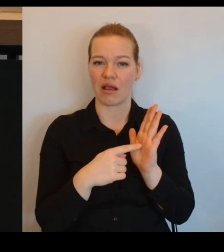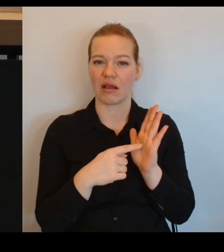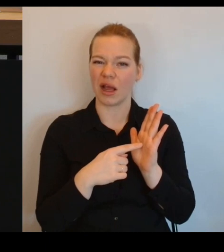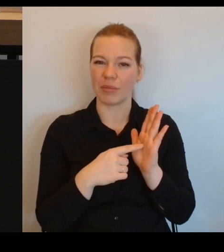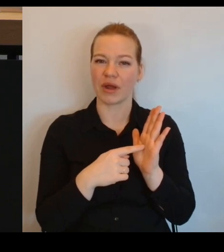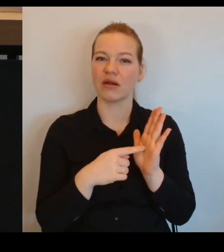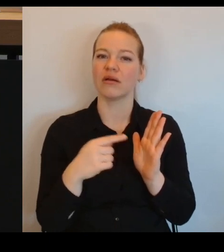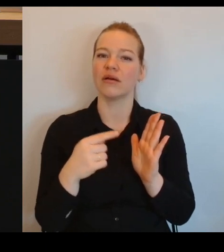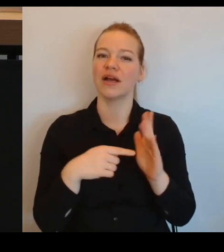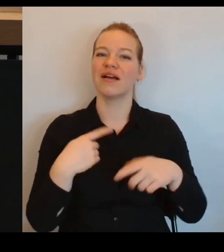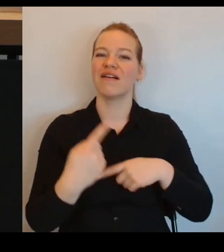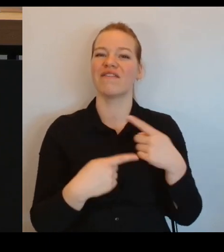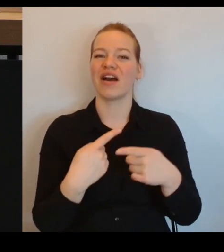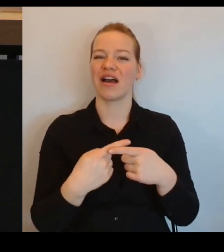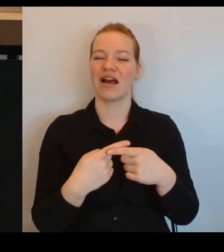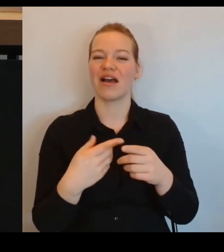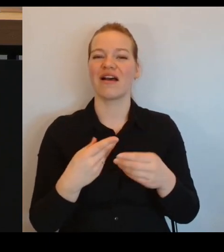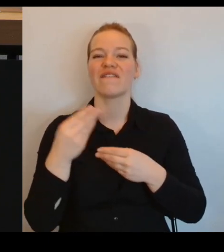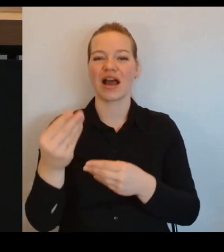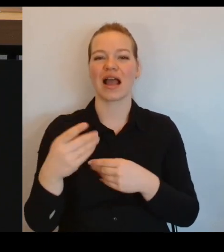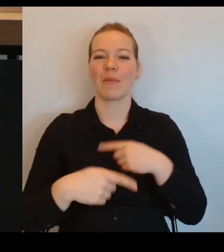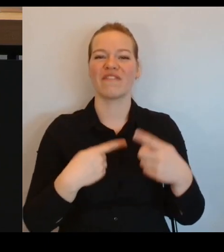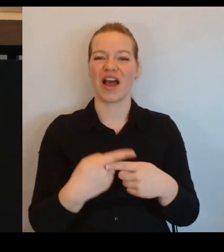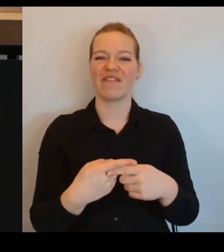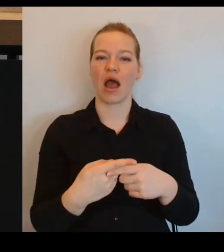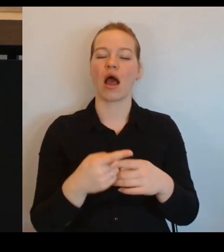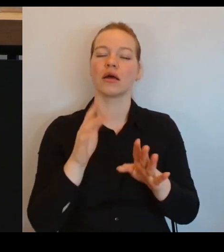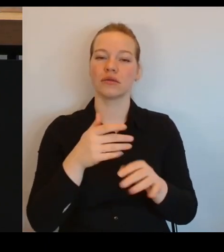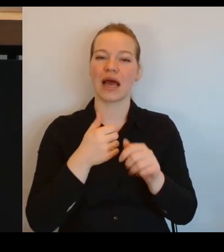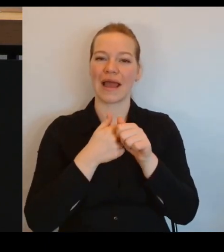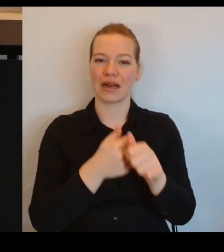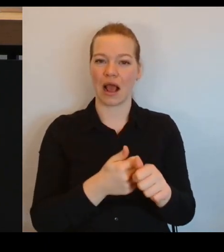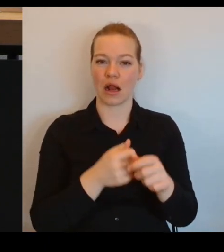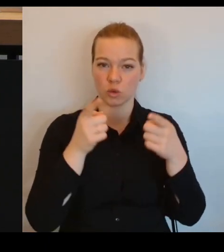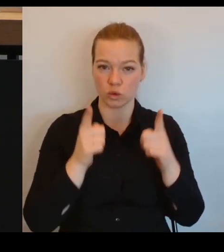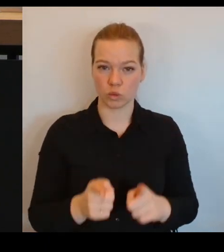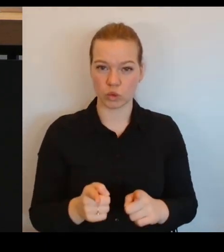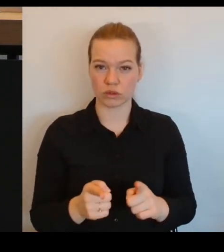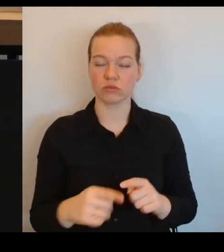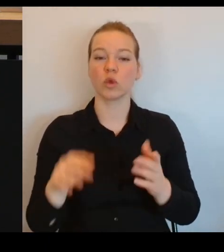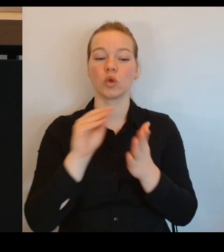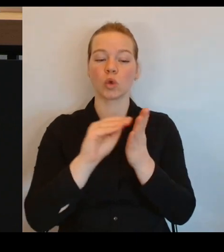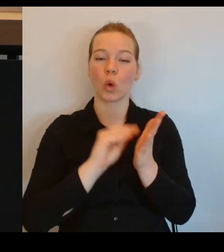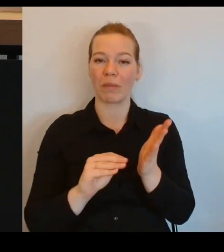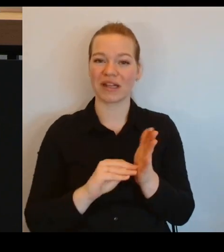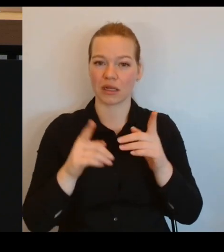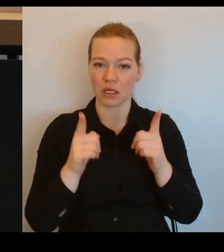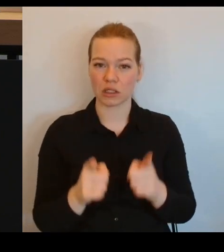Das ist an vielen Stellen auch zu kompliziert, zu bürokratisch, zu langwierig und verzögert Entscheidungen